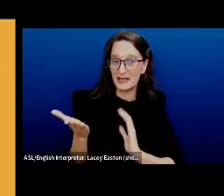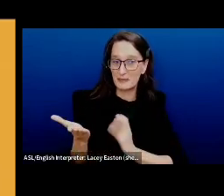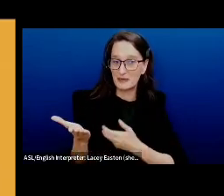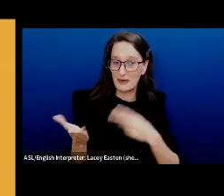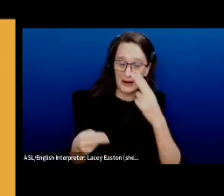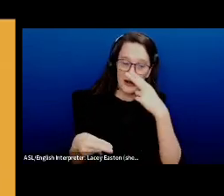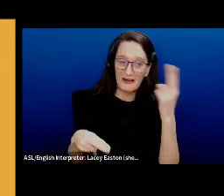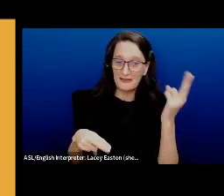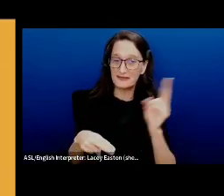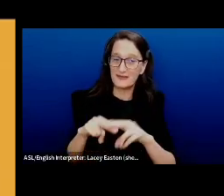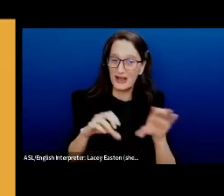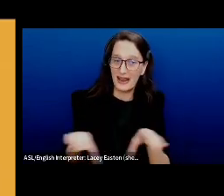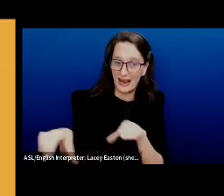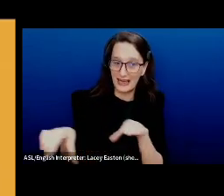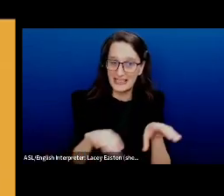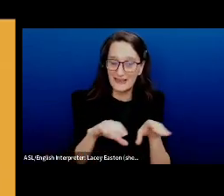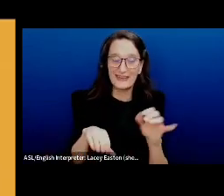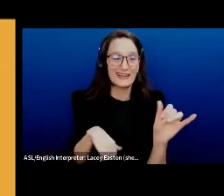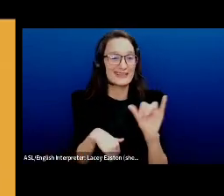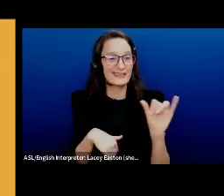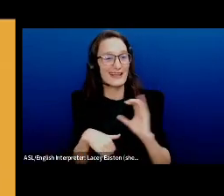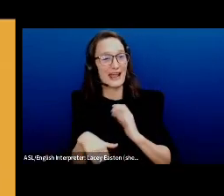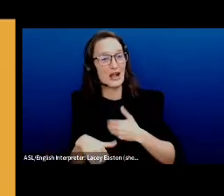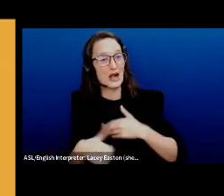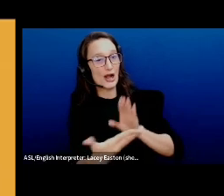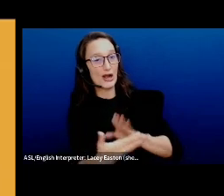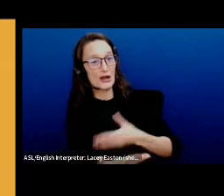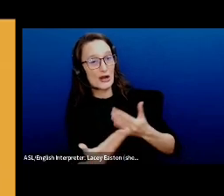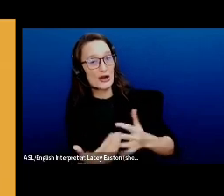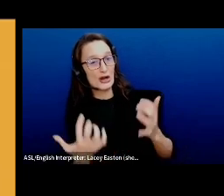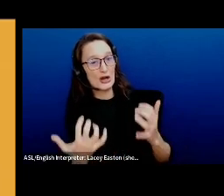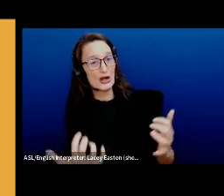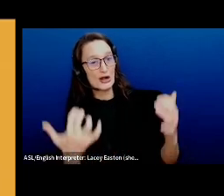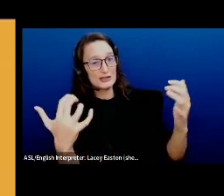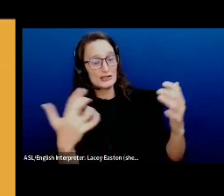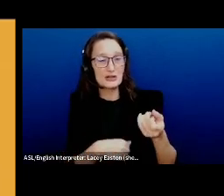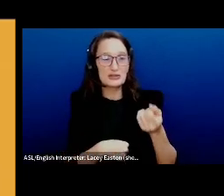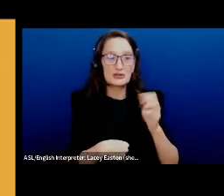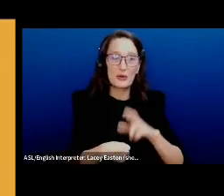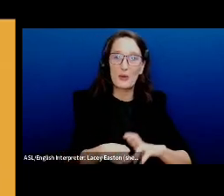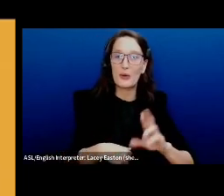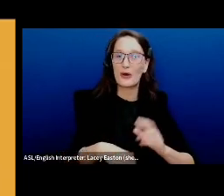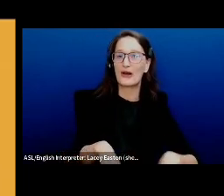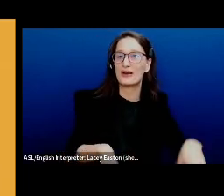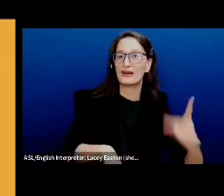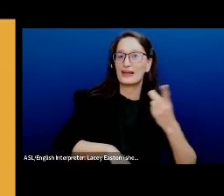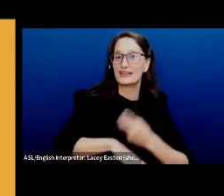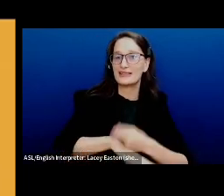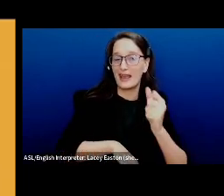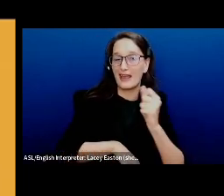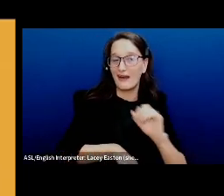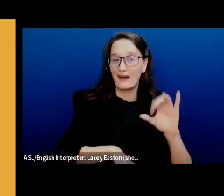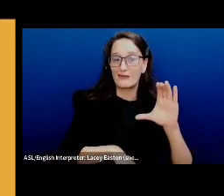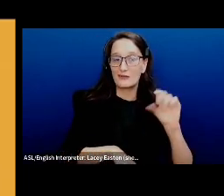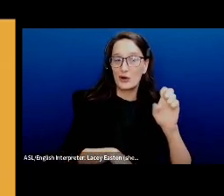actividades, como nuestros conciertos o nuestros videos del Día del Código. Si están considerando enviar a su